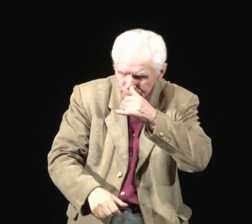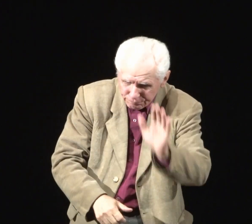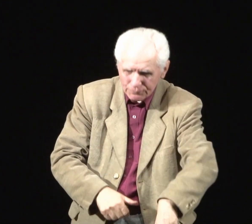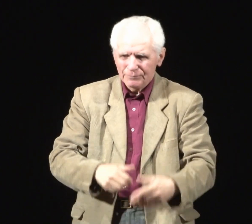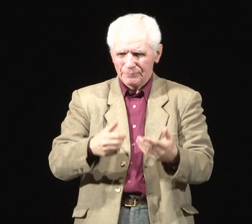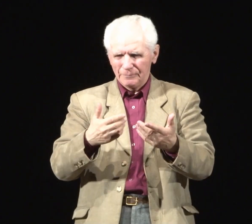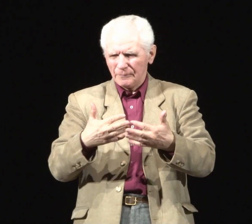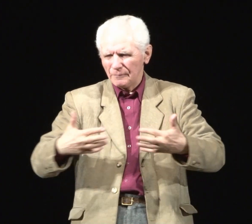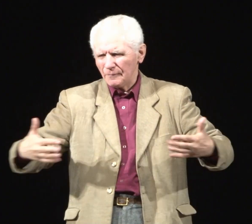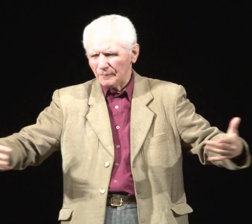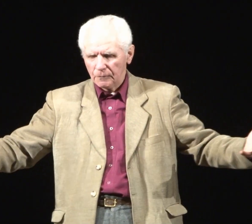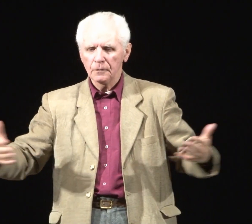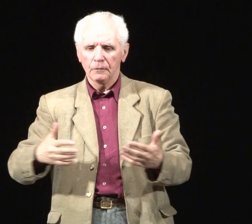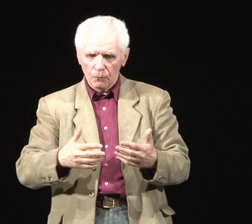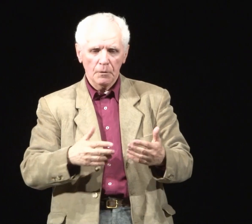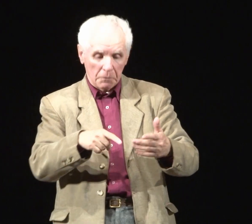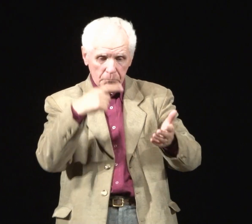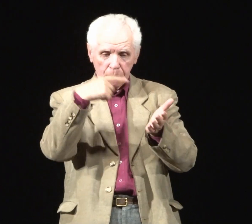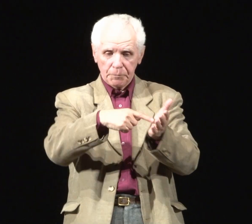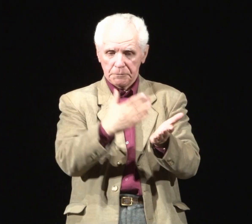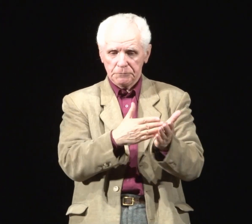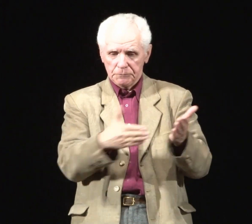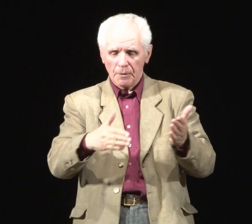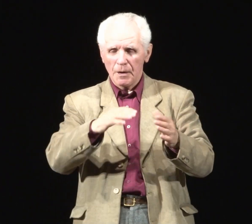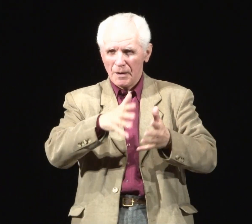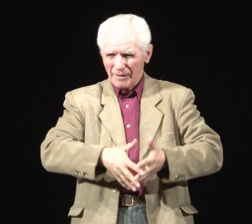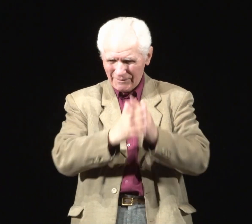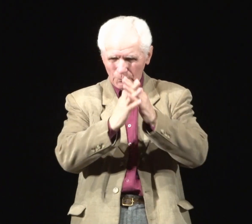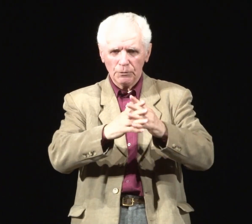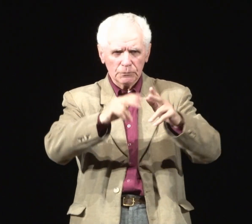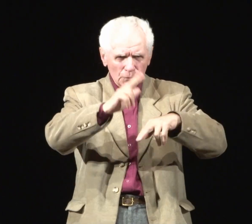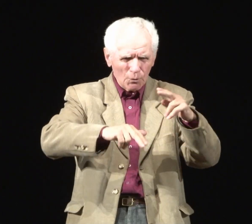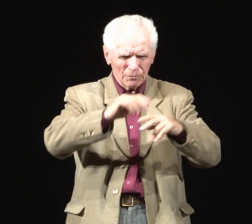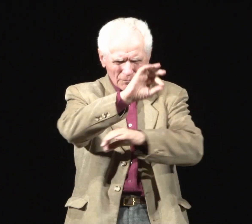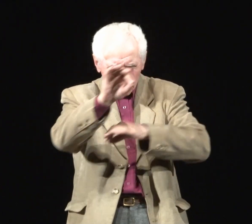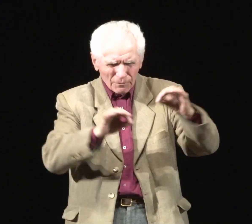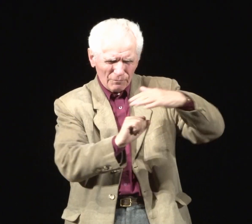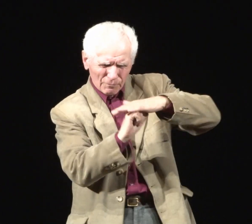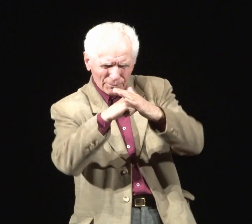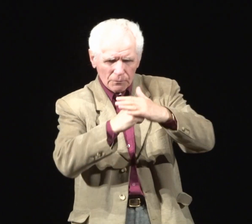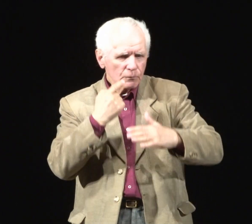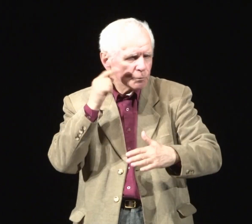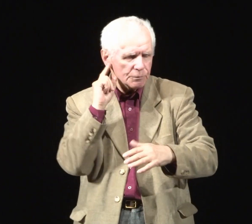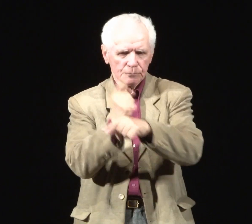Там было указано, что занятие архитектурой глухим запрещено